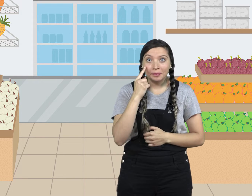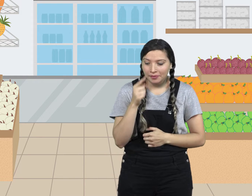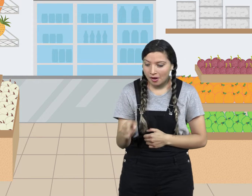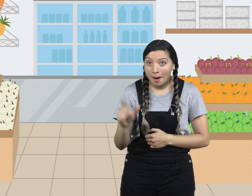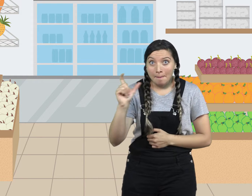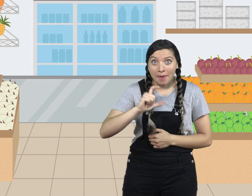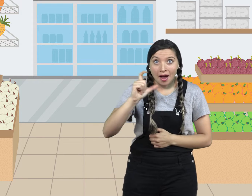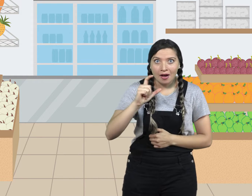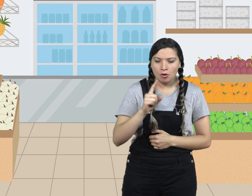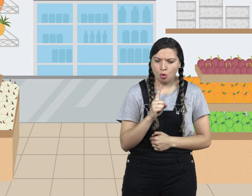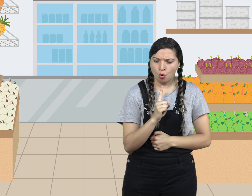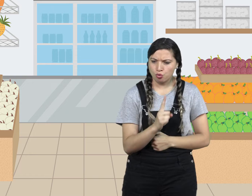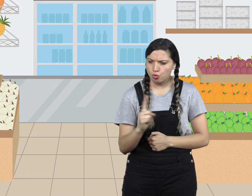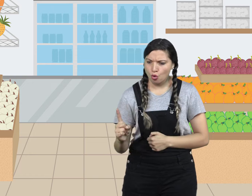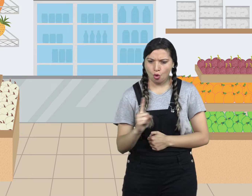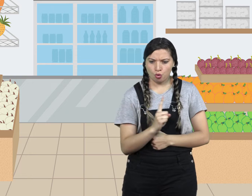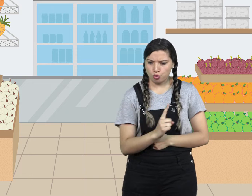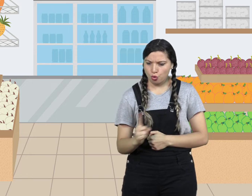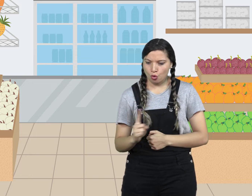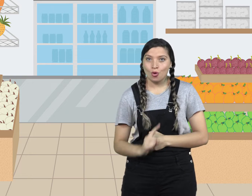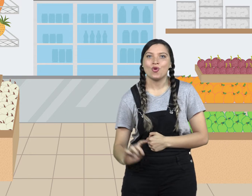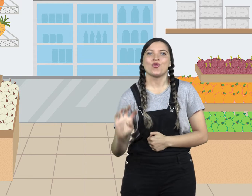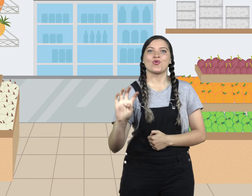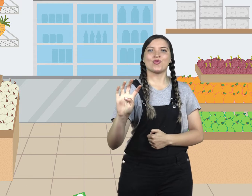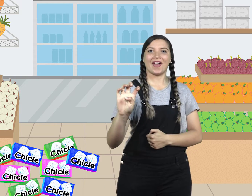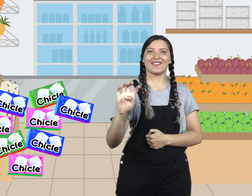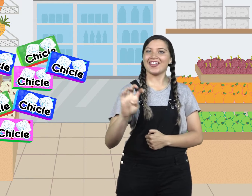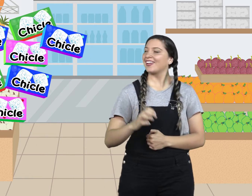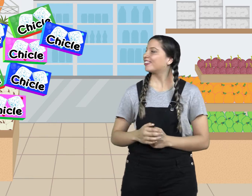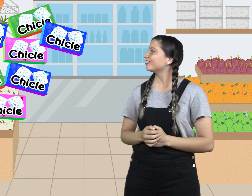Miren, en total tengo nueve cajitas.